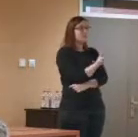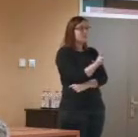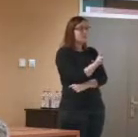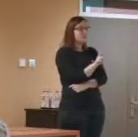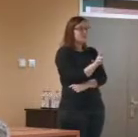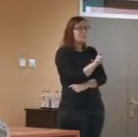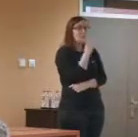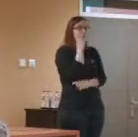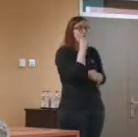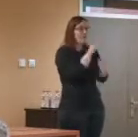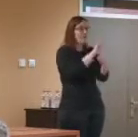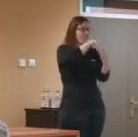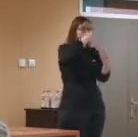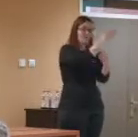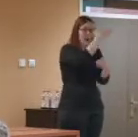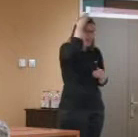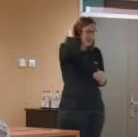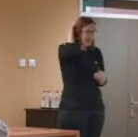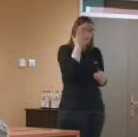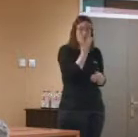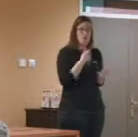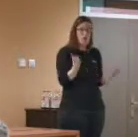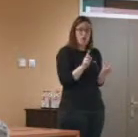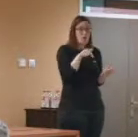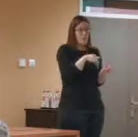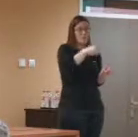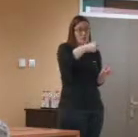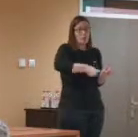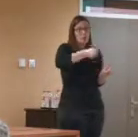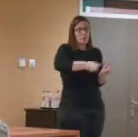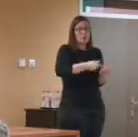Por eso fue muy importante ese salto que se dio,